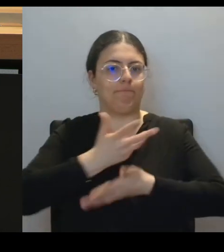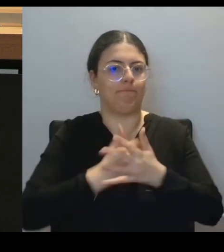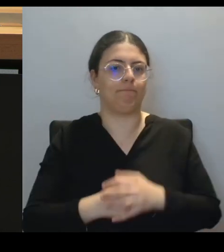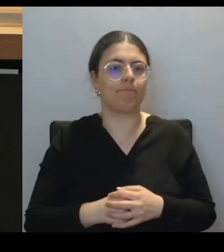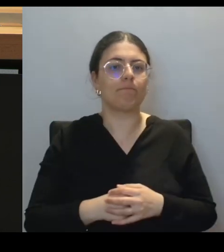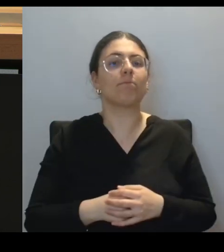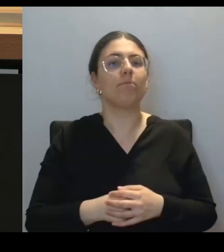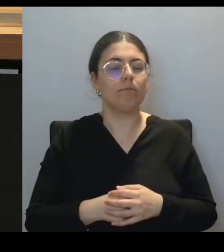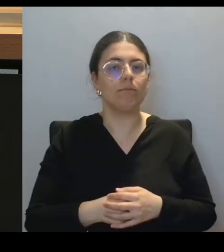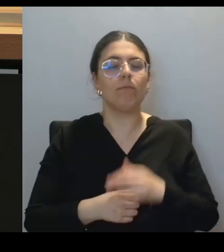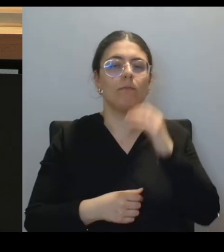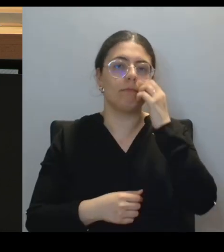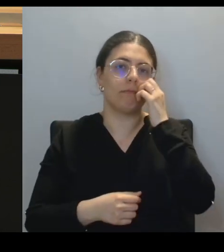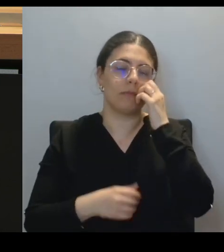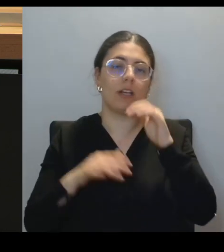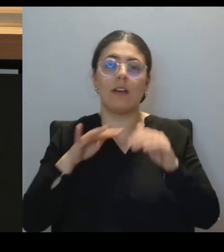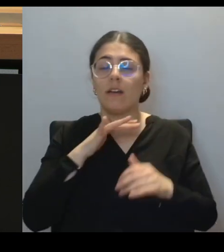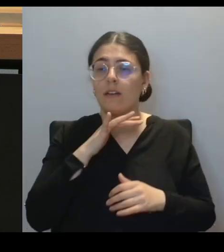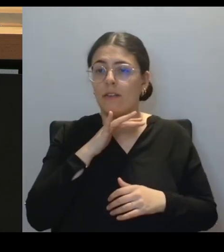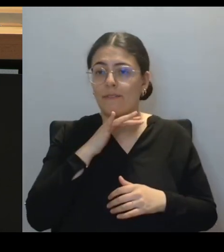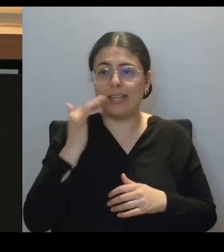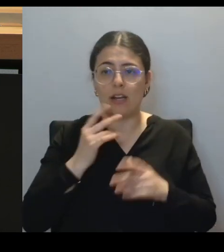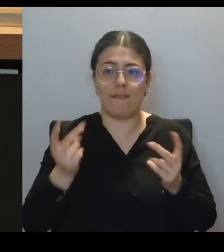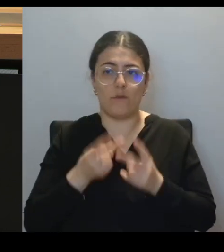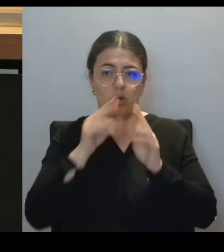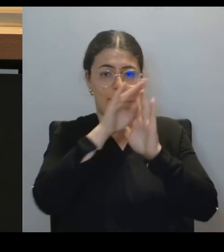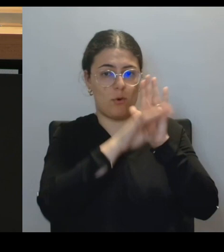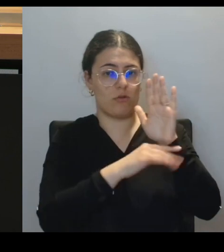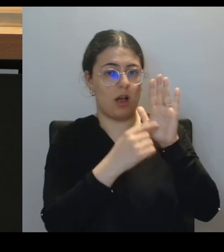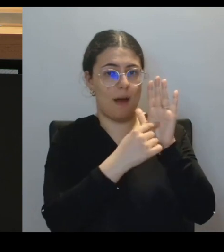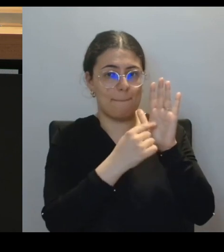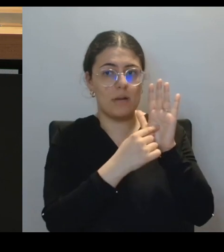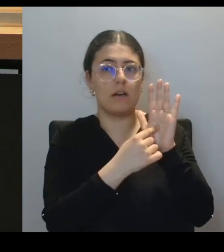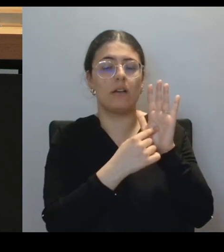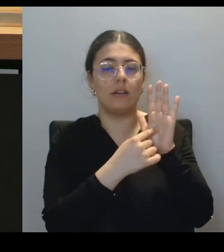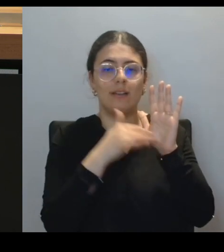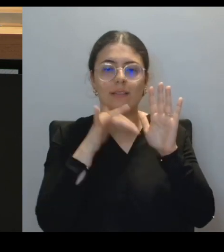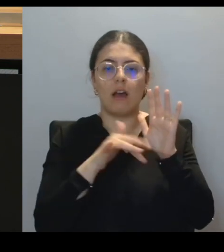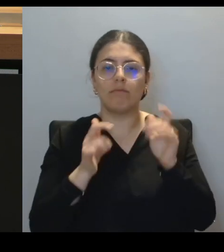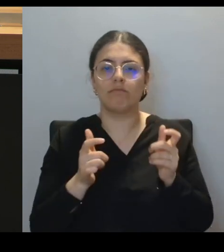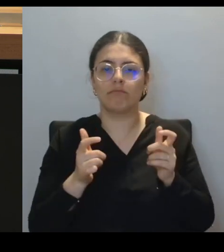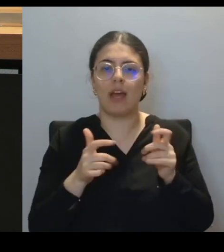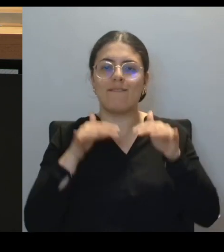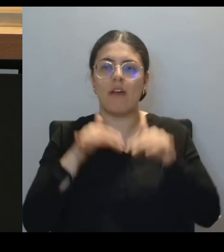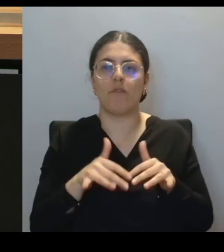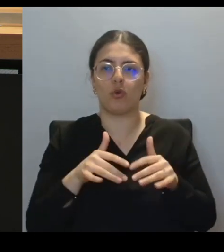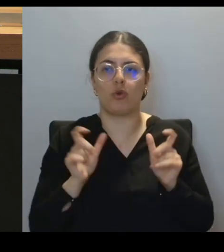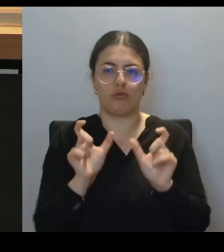mit Verfügungssperren belegt aufgrund des Haushaltschaos, das die Koalition hier im Moment ausführt. Ganz vieles kann